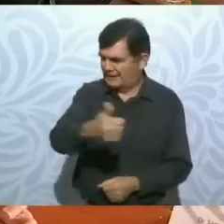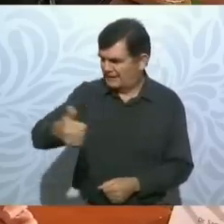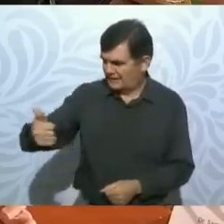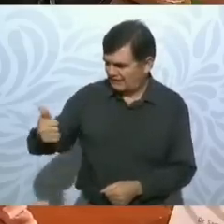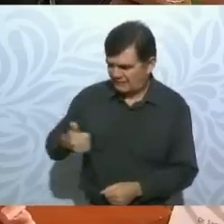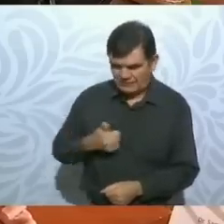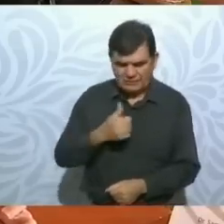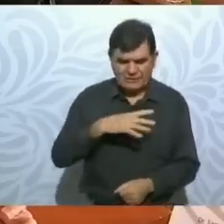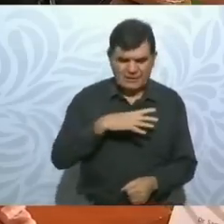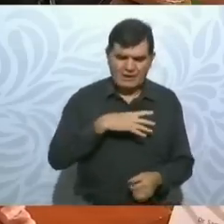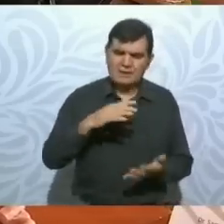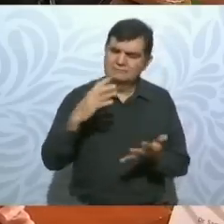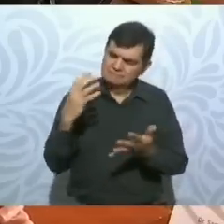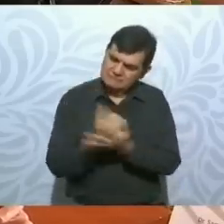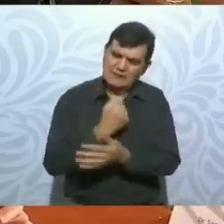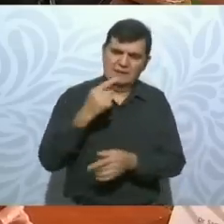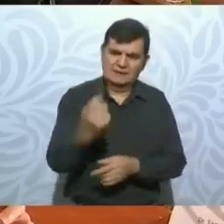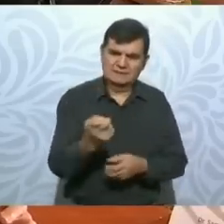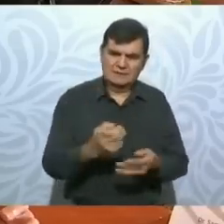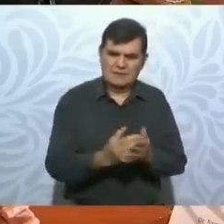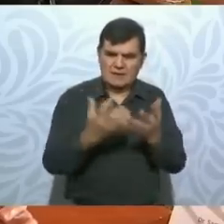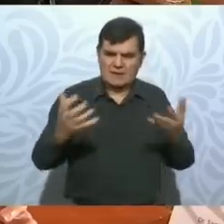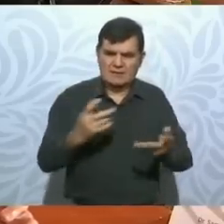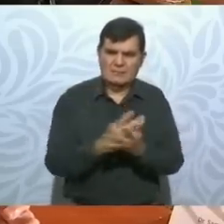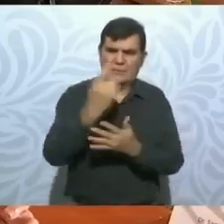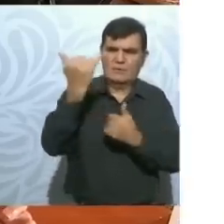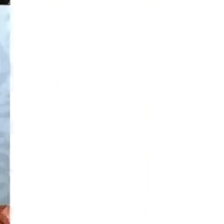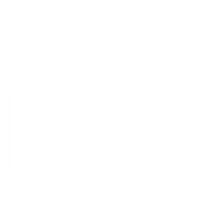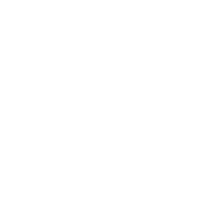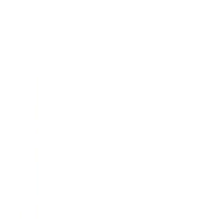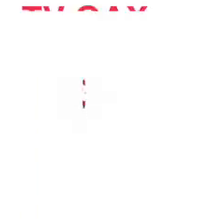está el triunfo de este de este gran proyecto de seguridad Muchas gracias a [Aplausos] [Música]